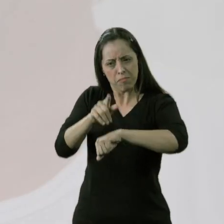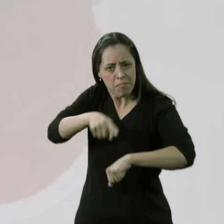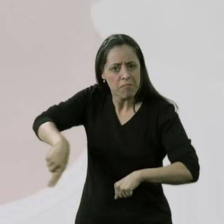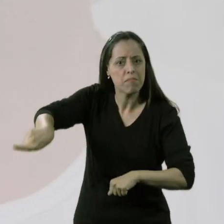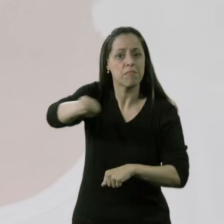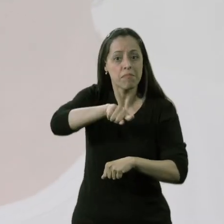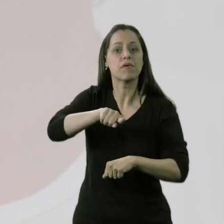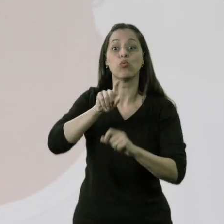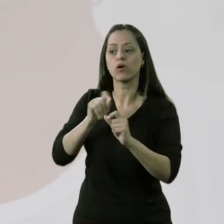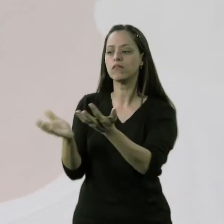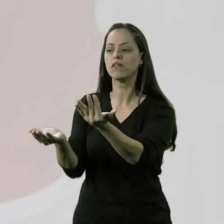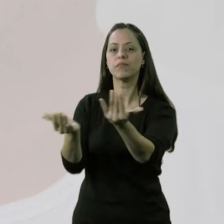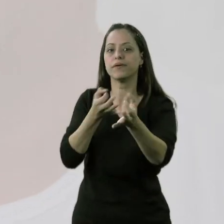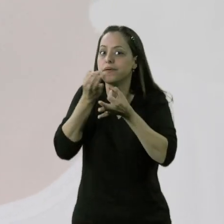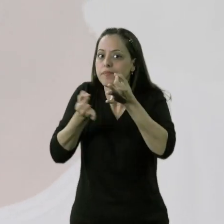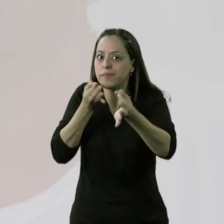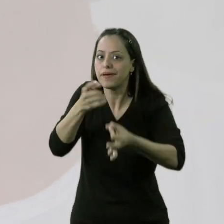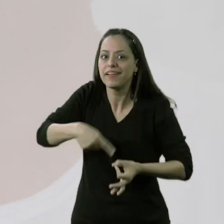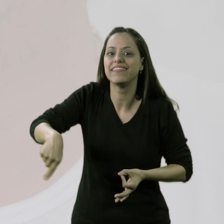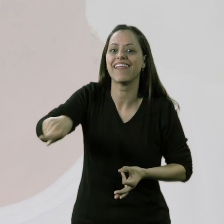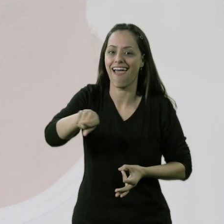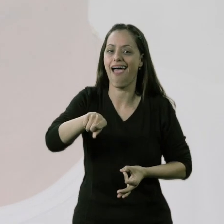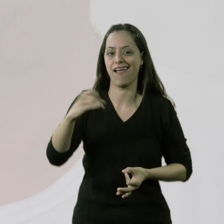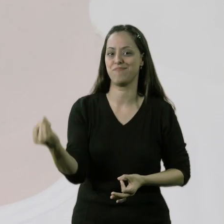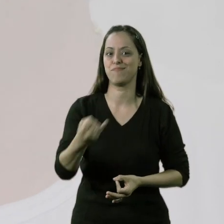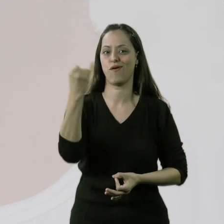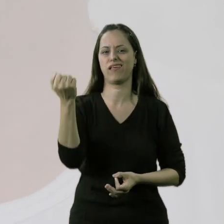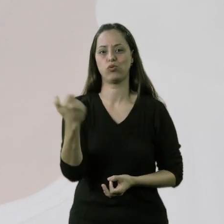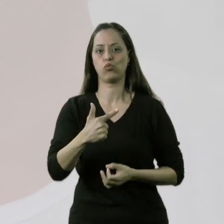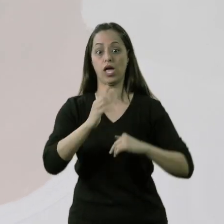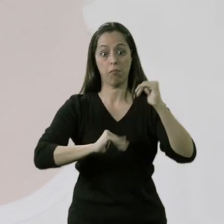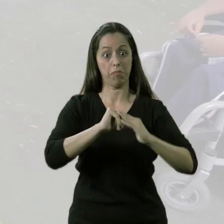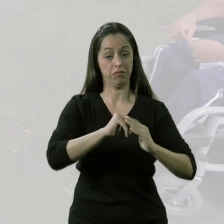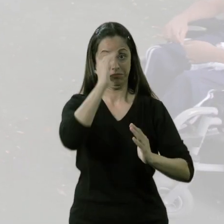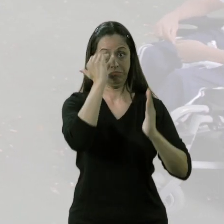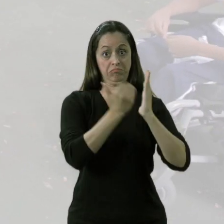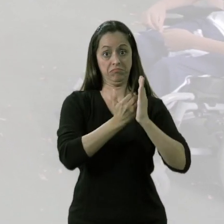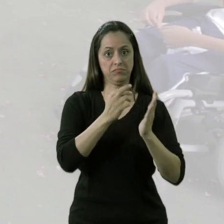E com os próprios alunos, quer dizer, a opinião deles tinha muito mais valor do que atividade proposta.